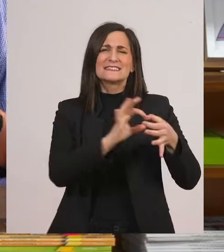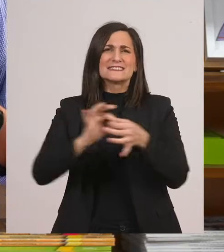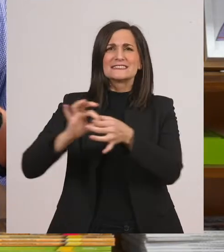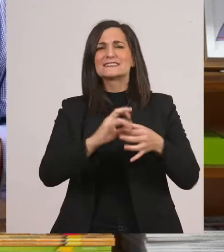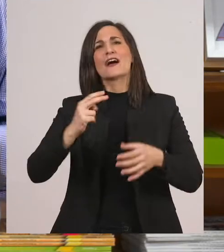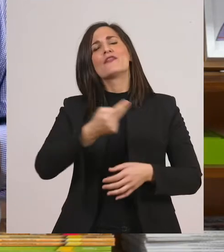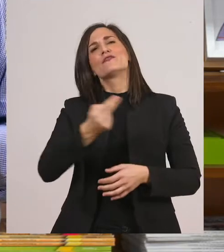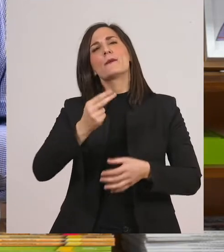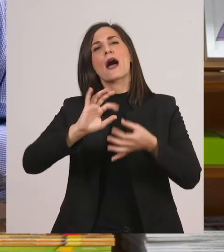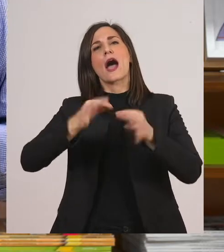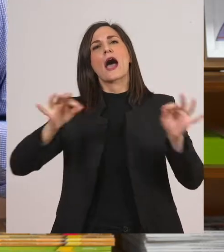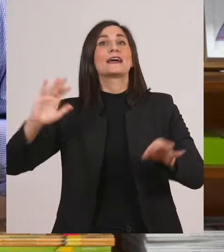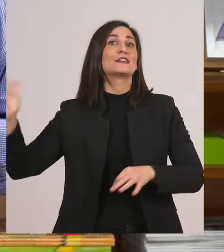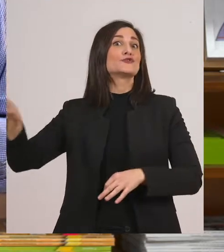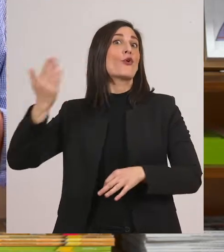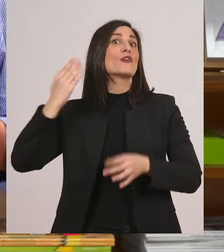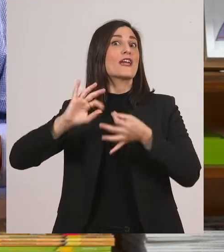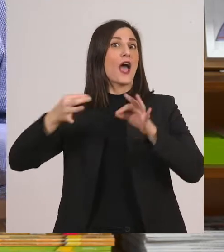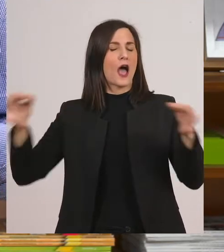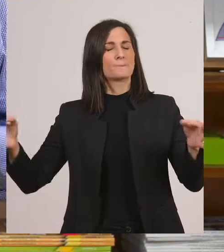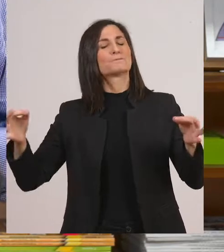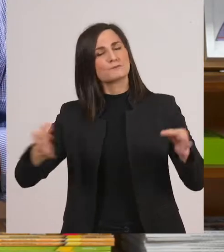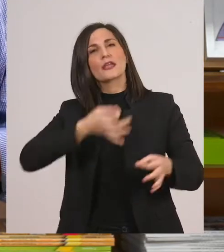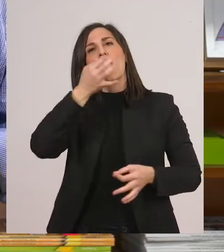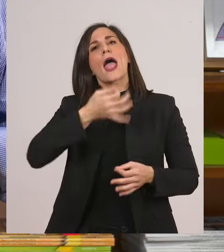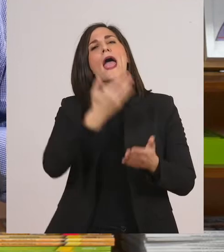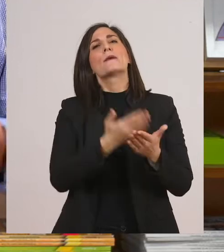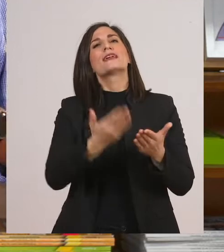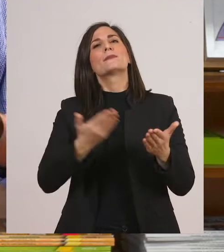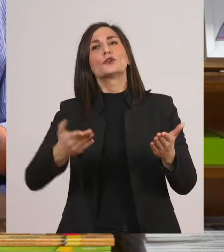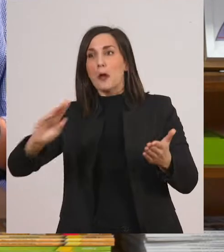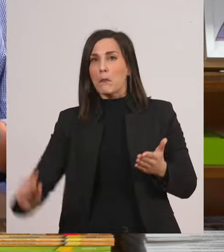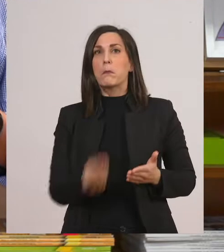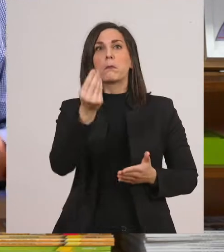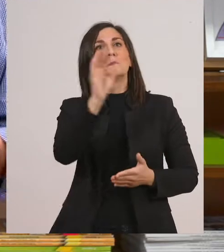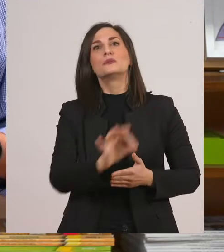Η επιχειρηματολογία μπορούμε να πούμε σε έναν πολύ μεγάλο βαθμό... ότι γεννήθηκε και εδώ κοντά. Εδώ στην Ελλάδα.